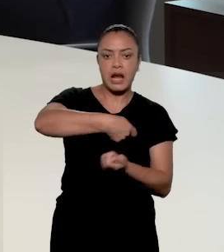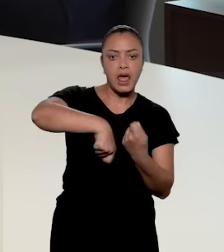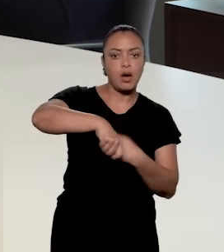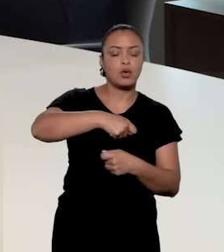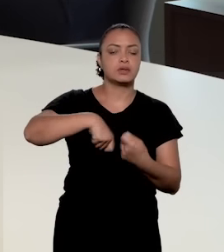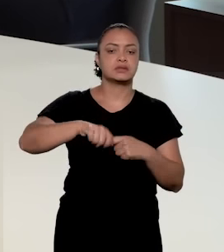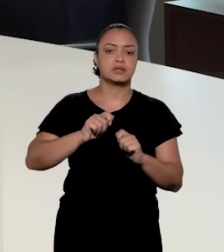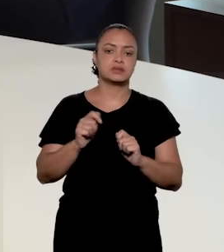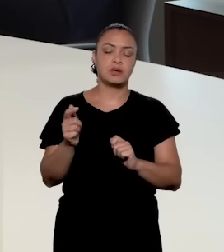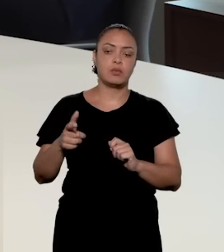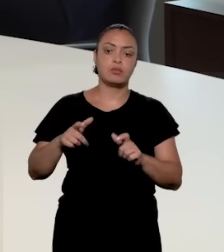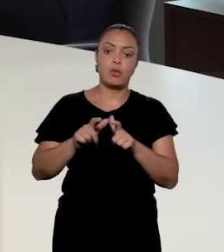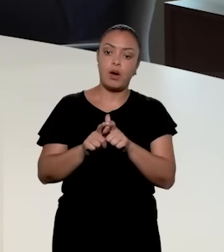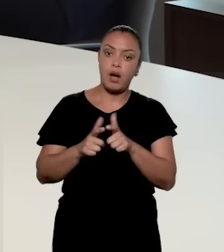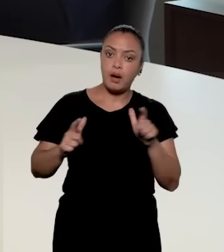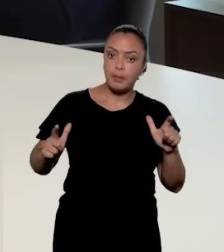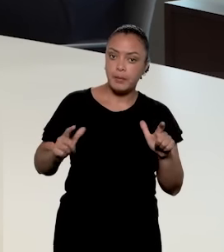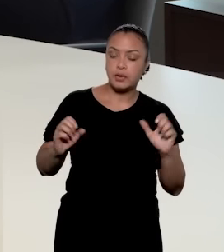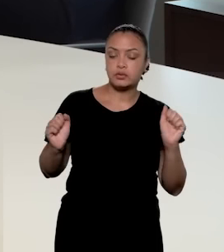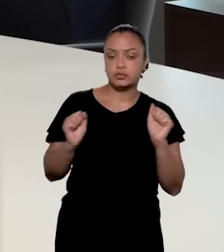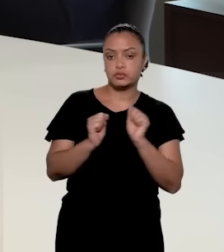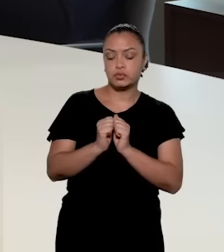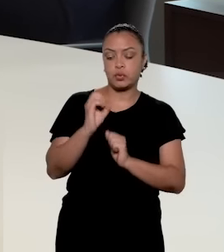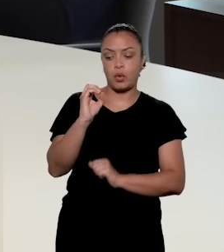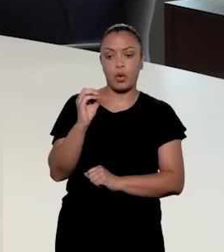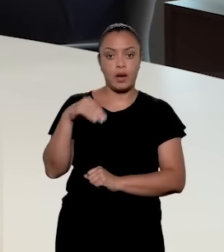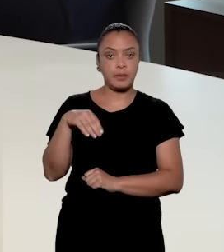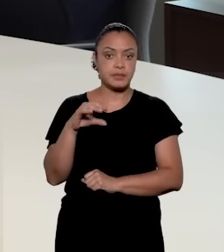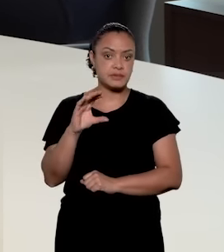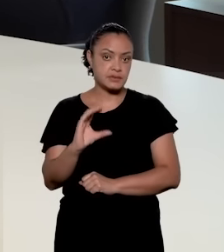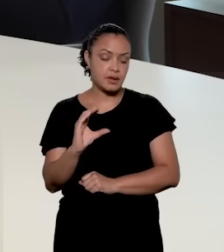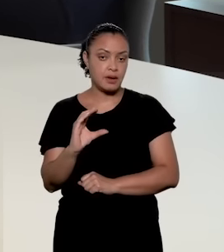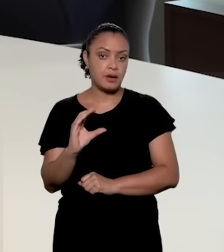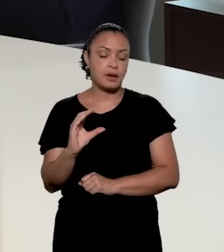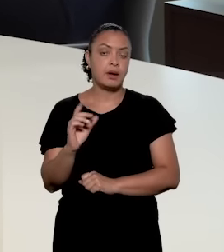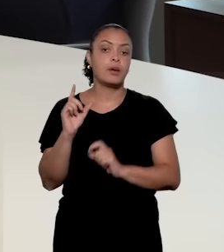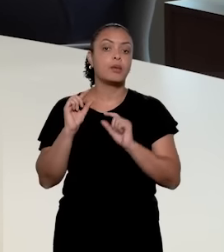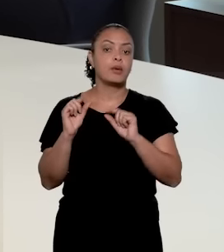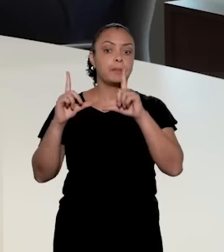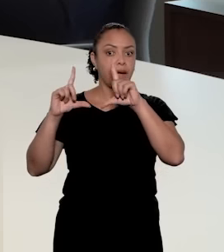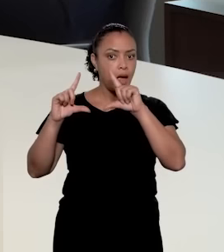Então, nós temos que ter uma negociação muito ampla junto à OMC para que essa